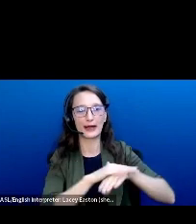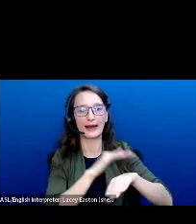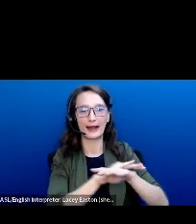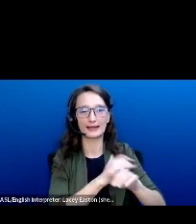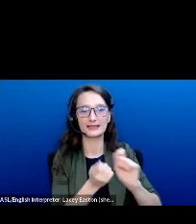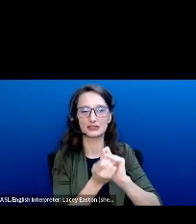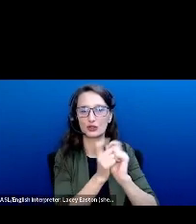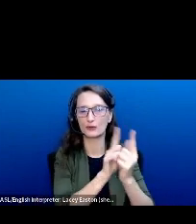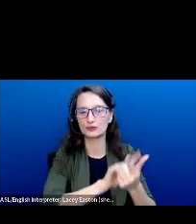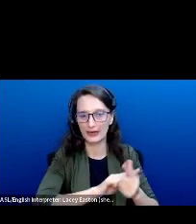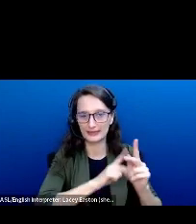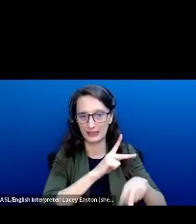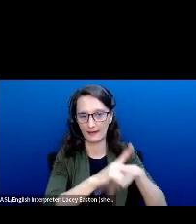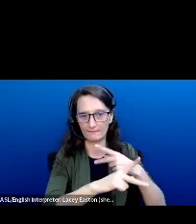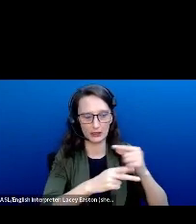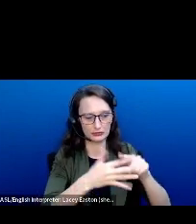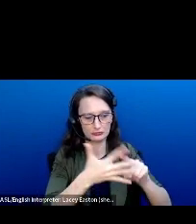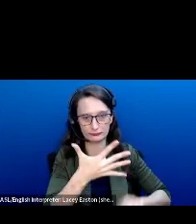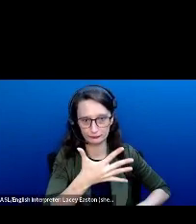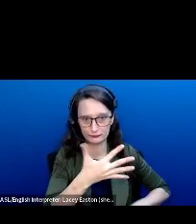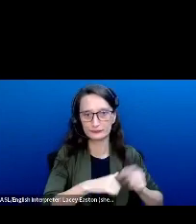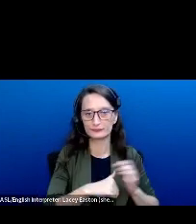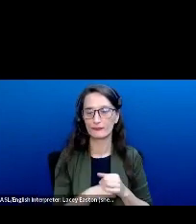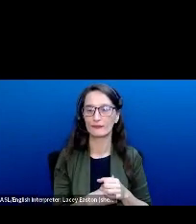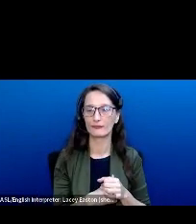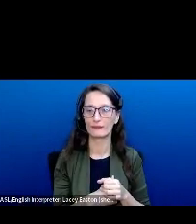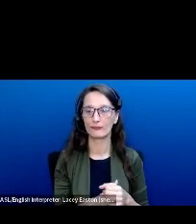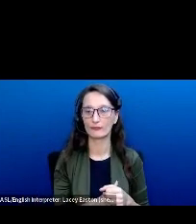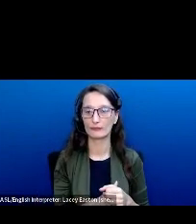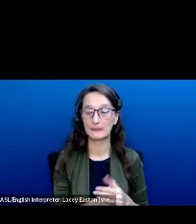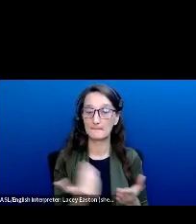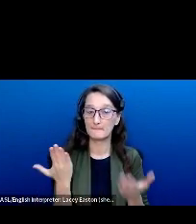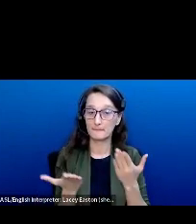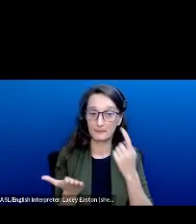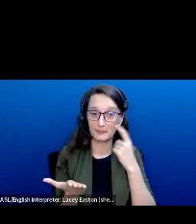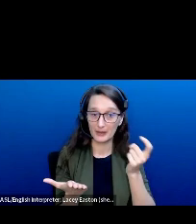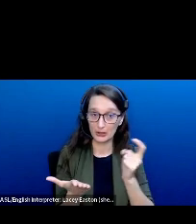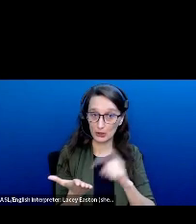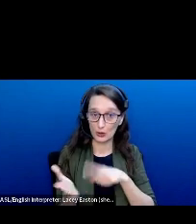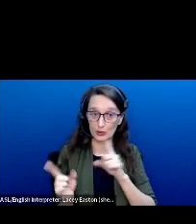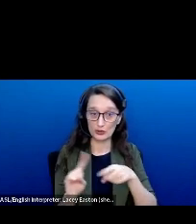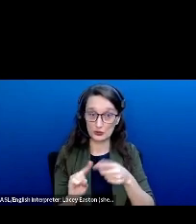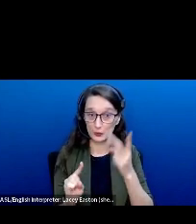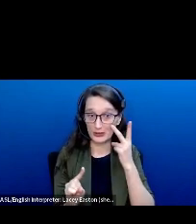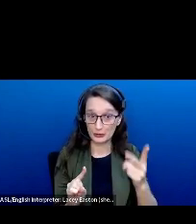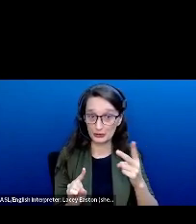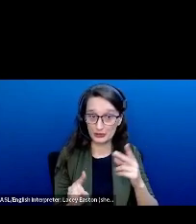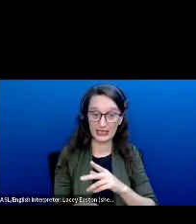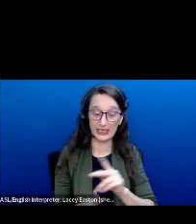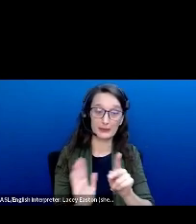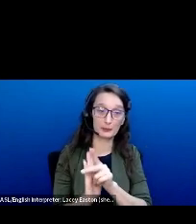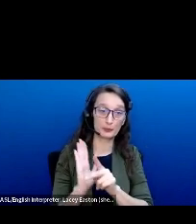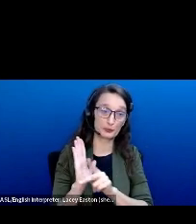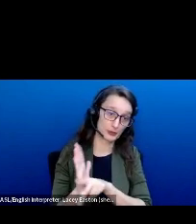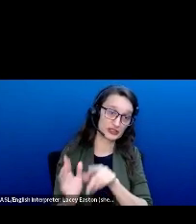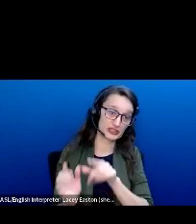versiones traducidas. Como puede notar al ver las garantías procesales, incluyen estatutos,